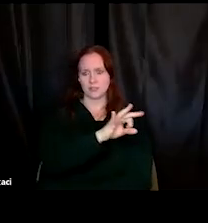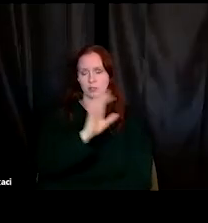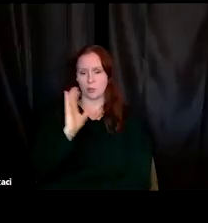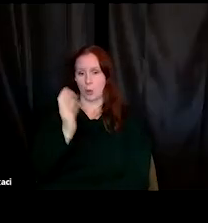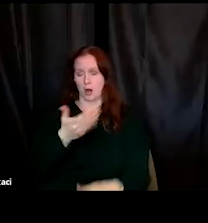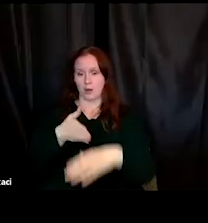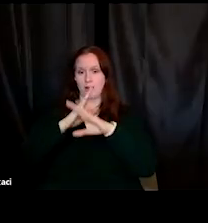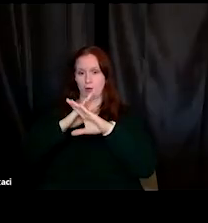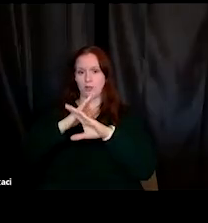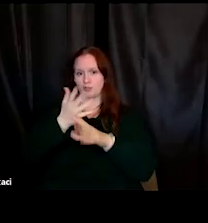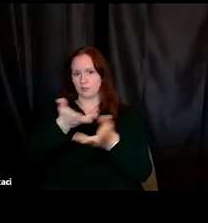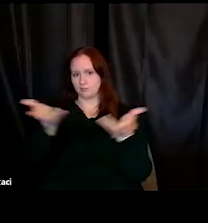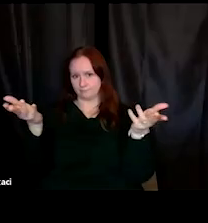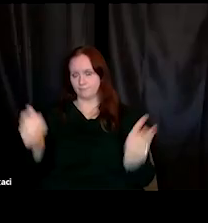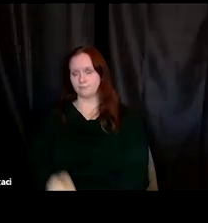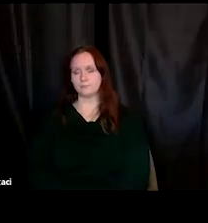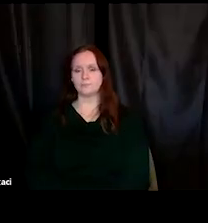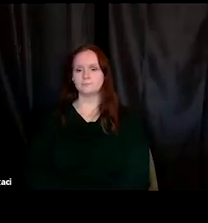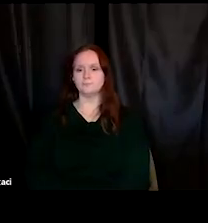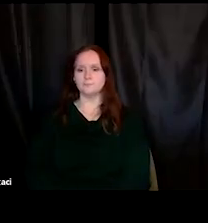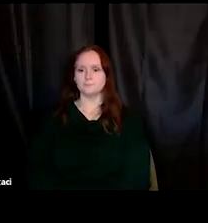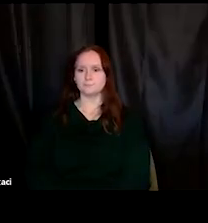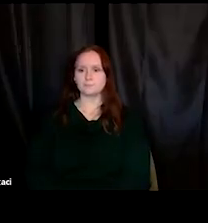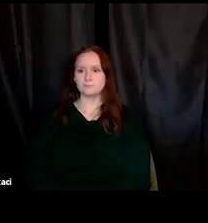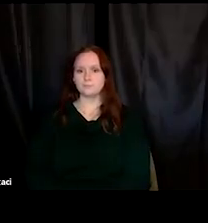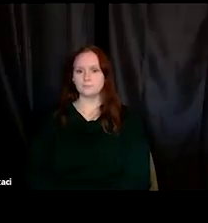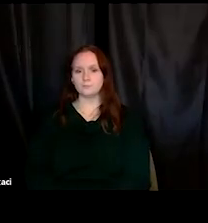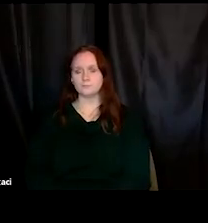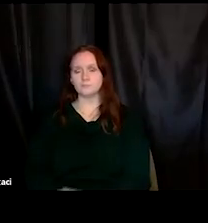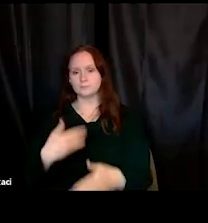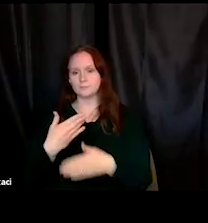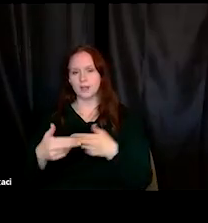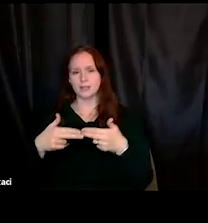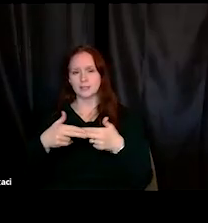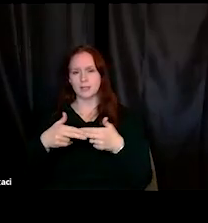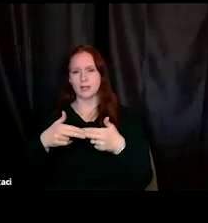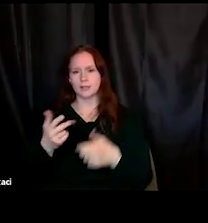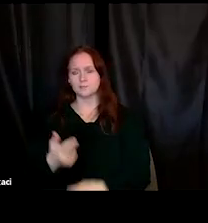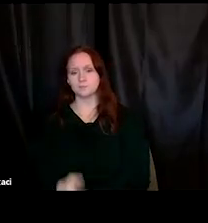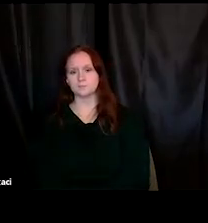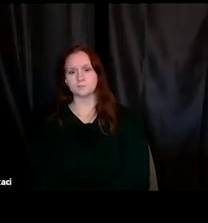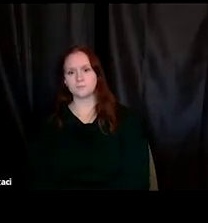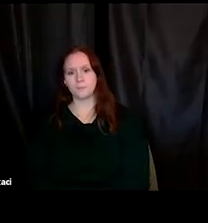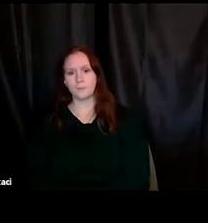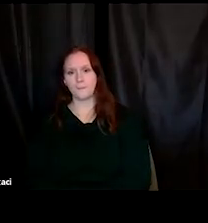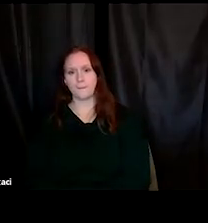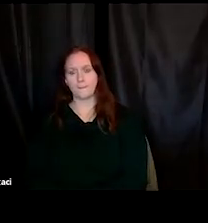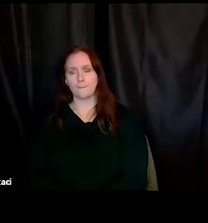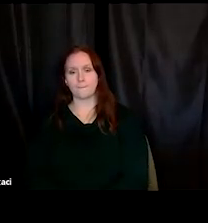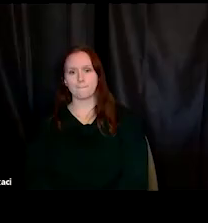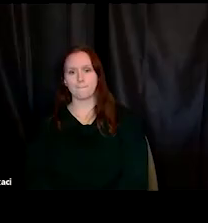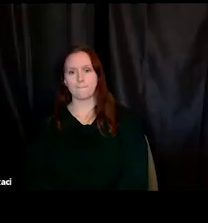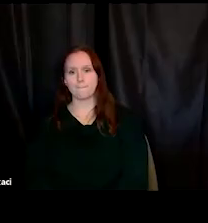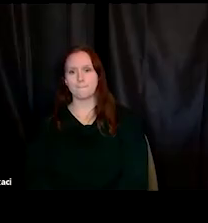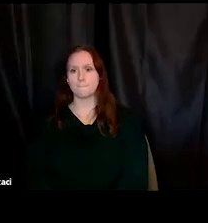cuando te nombren como representante. Pero no tienes que poner tu información personal en él. Pones tu ID de representante designado en él.